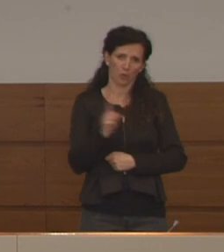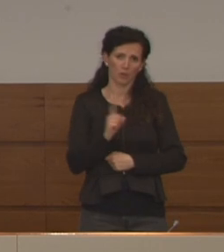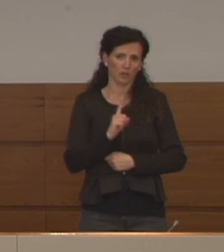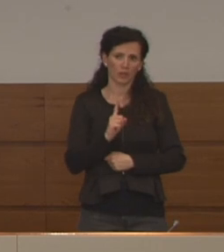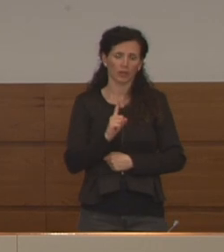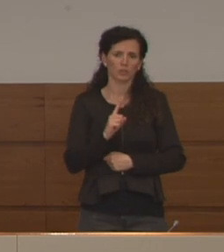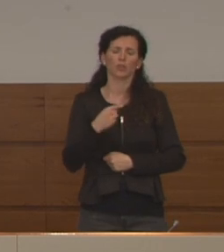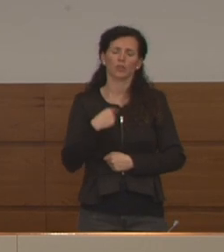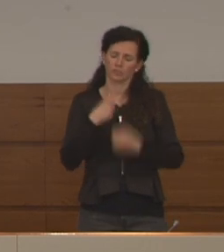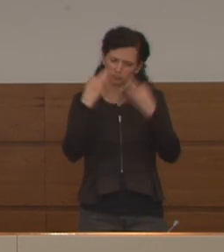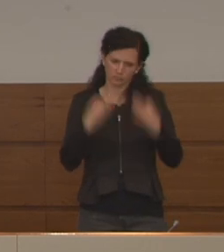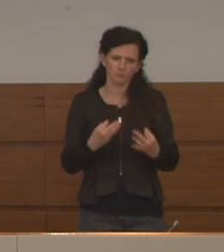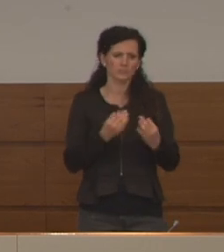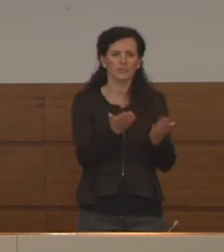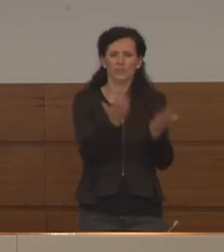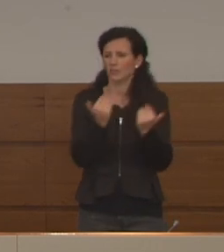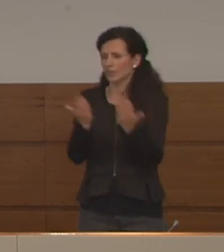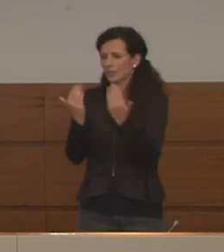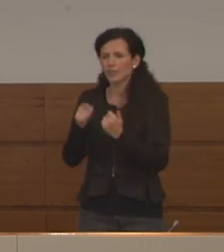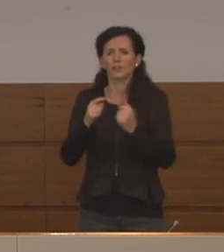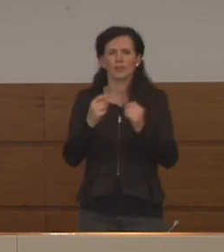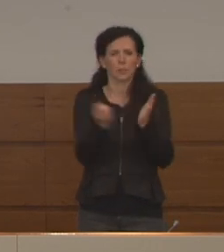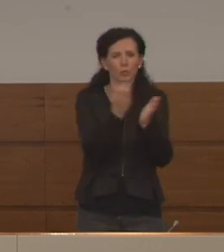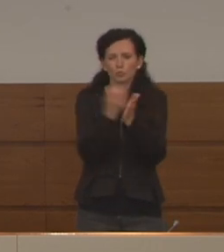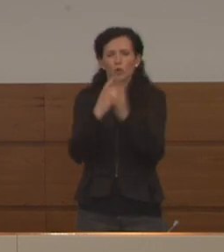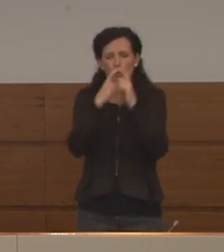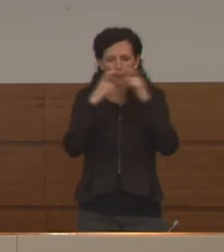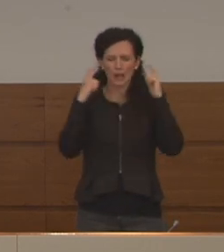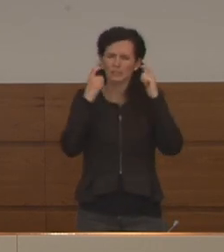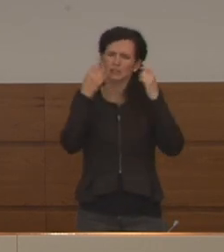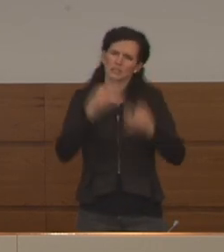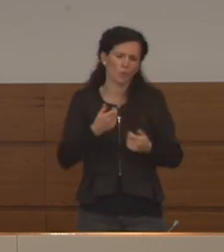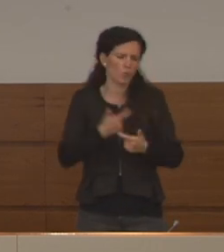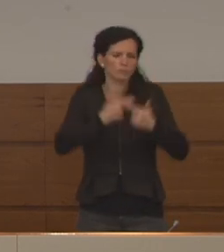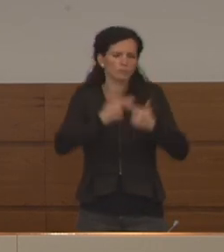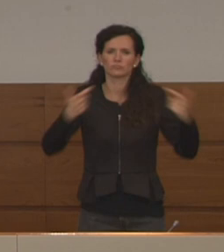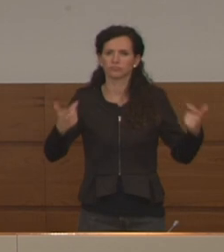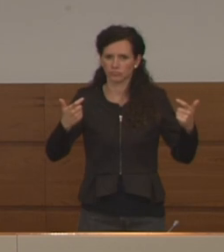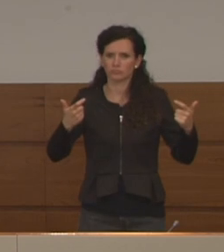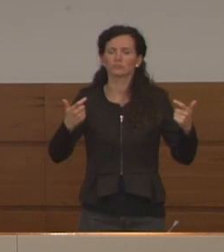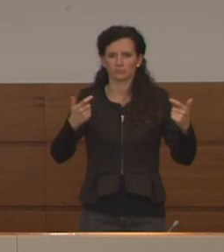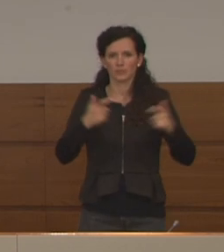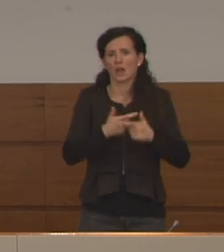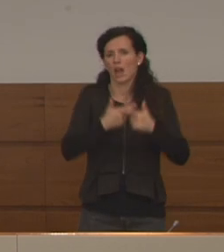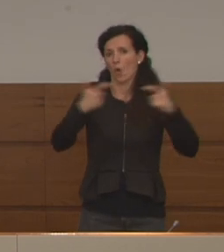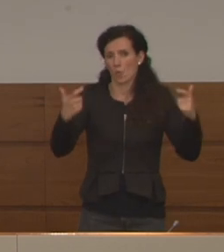l'approvvigionamento vada rinforzato e abbia un target quantitativo che dipende